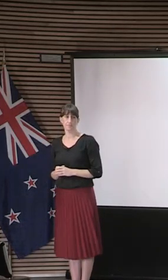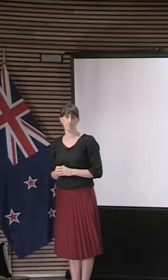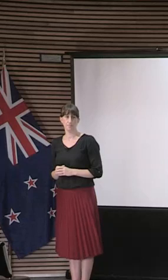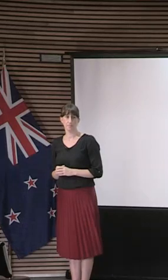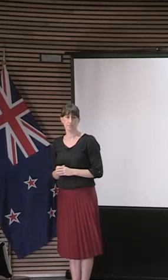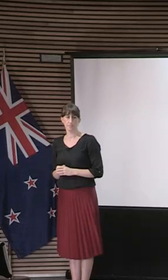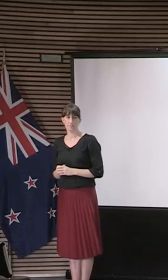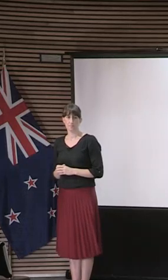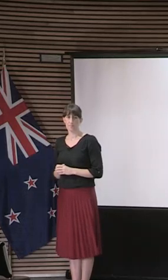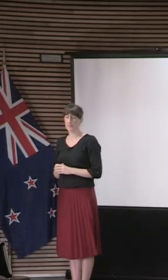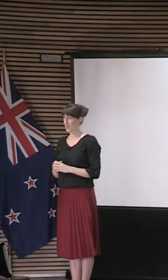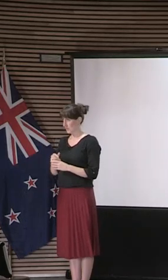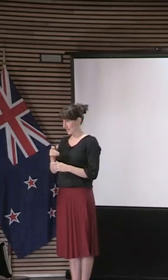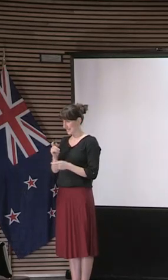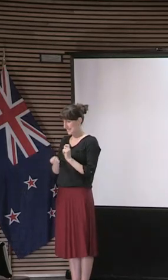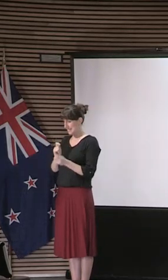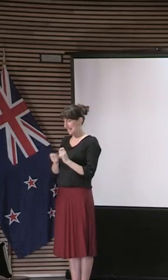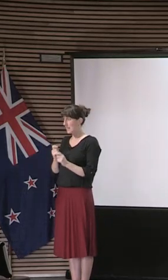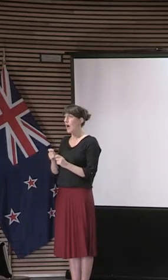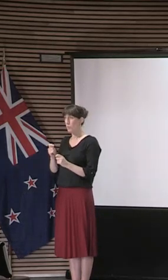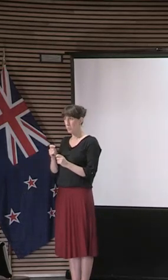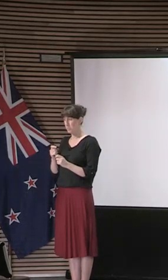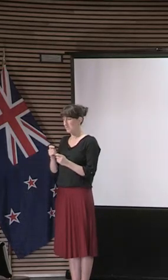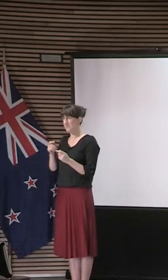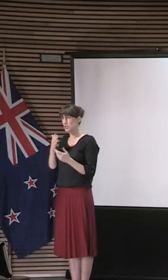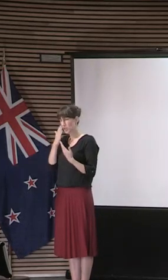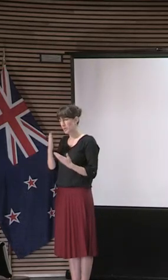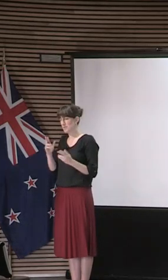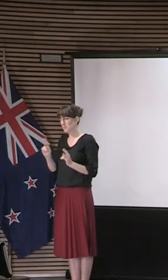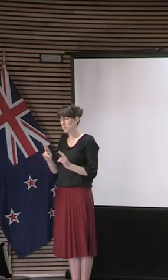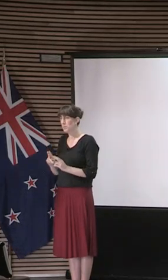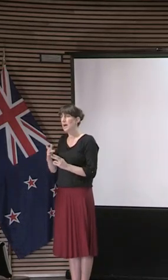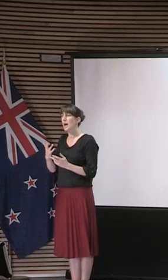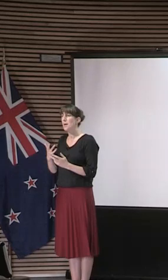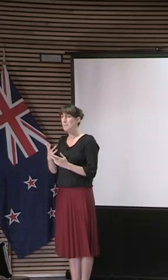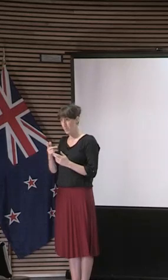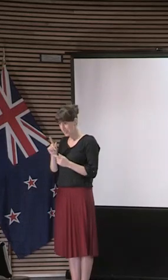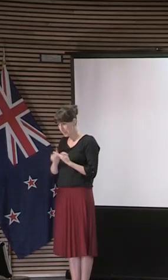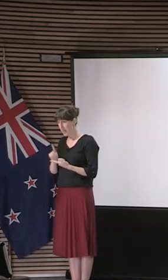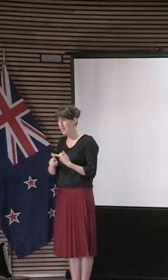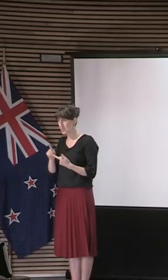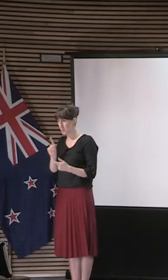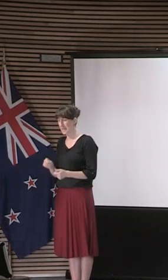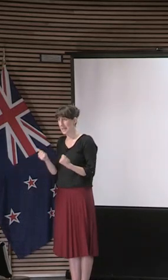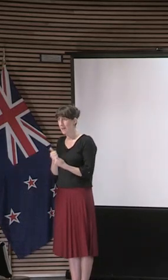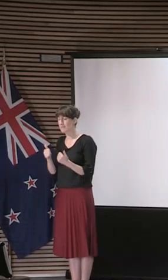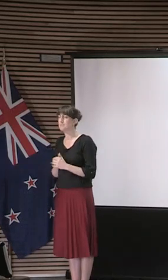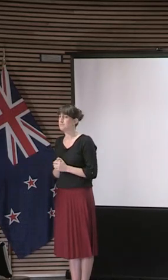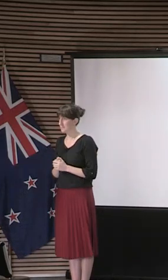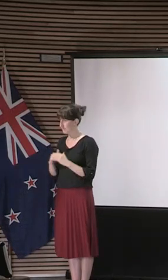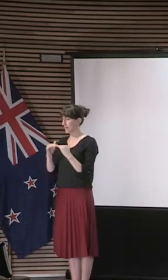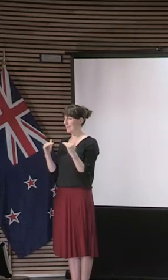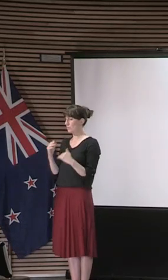i tenei me etahi atu tautau, tae